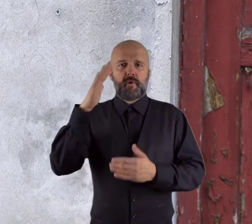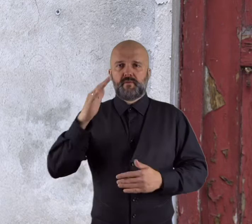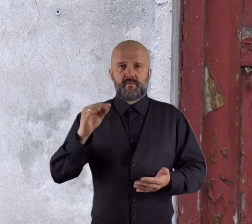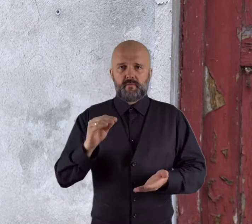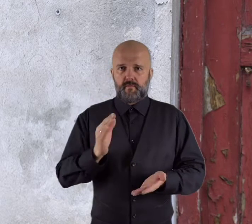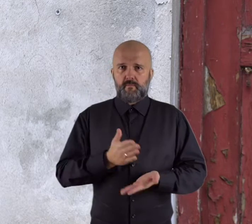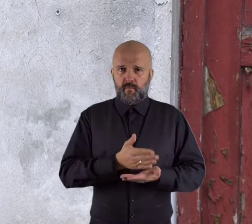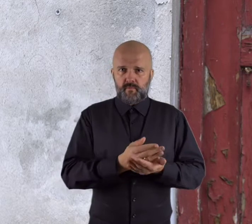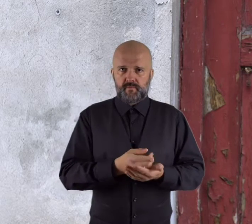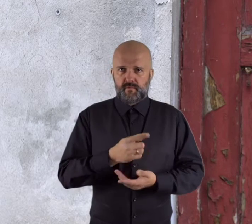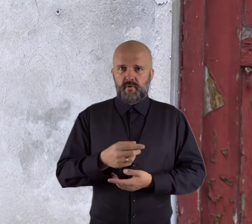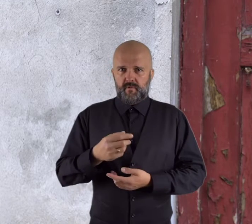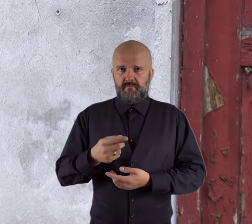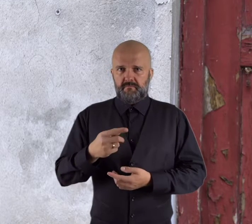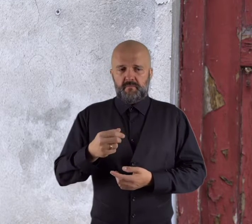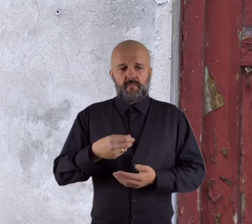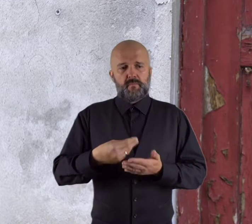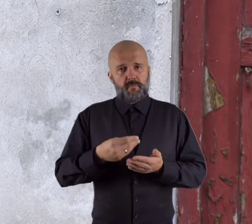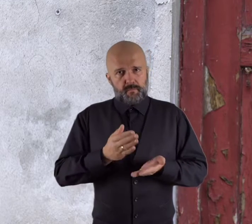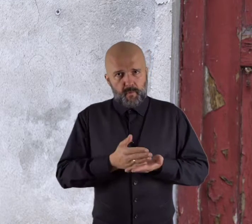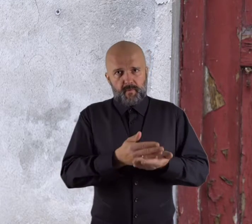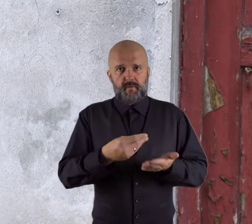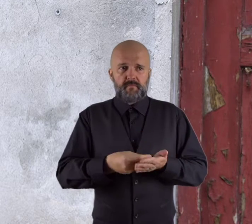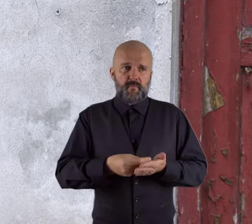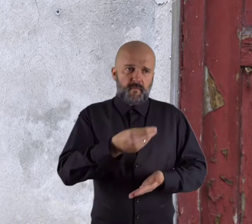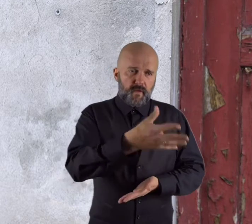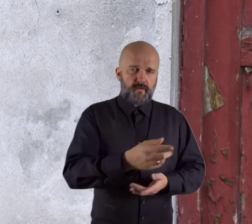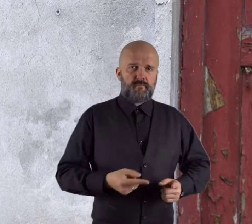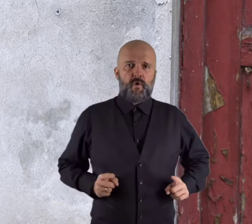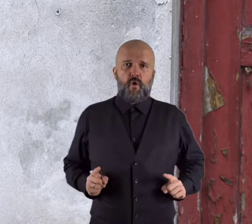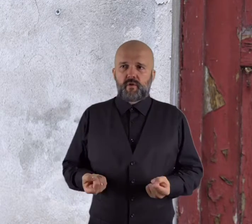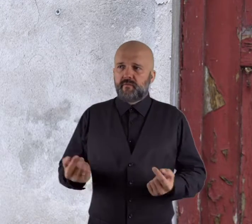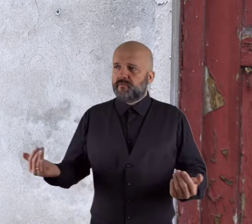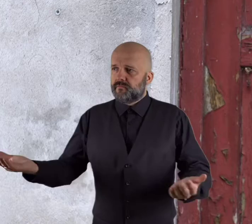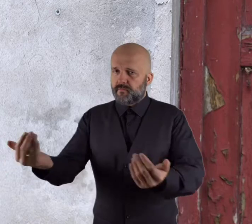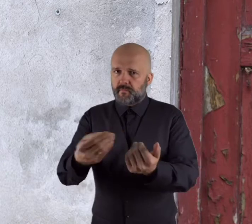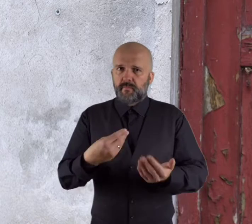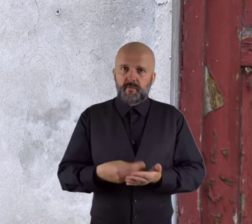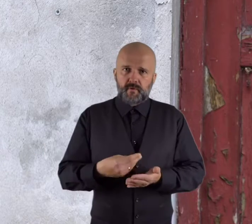I właściwie wspierał ich datkami, organizował zbiórki.